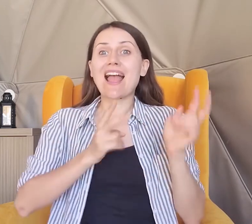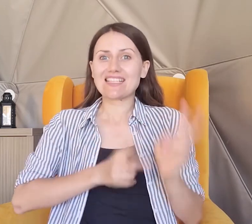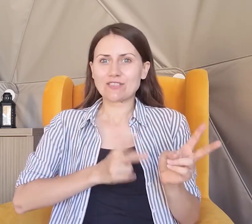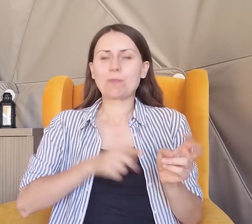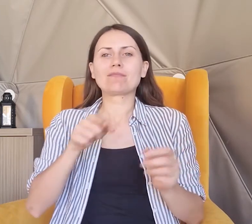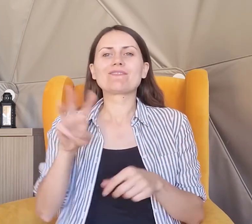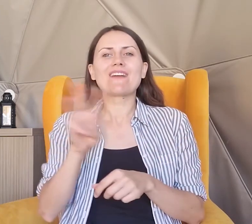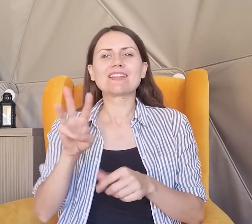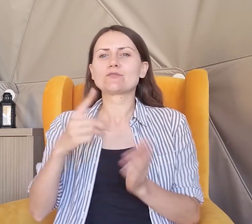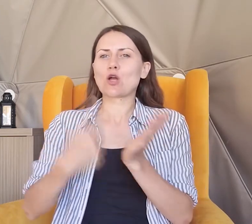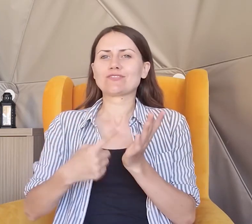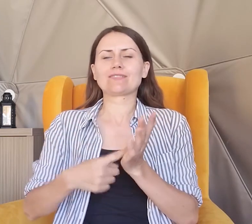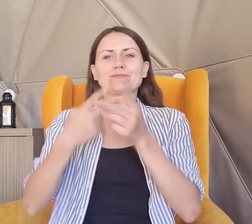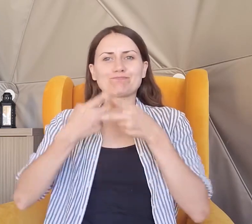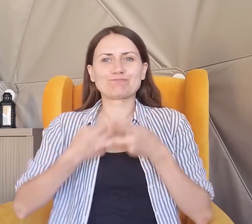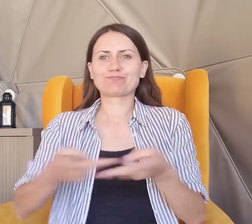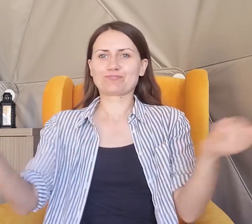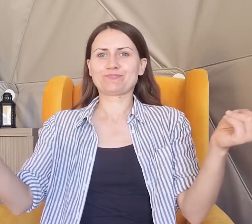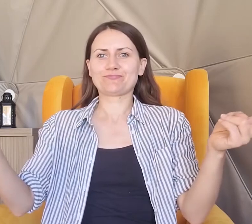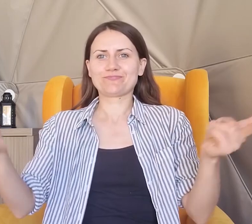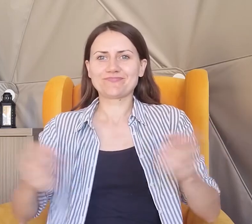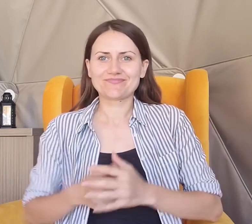• listopad – udostępnienie ostatecznej wersji.